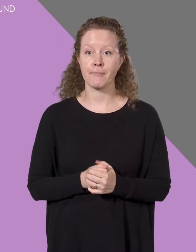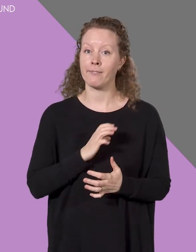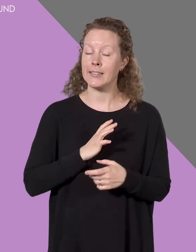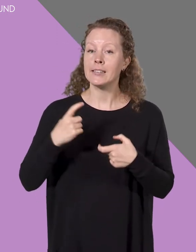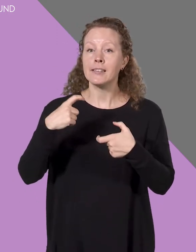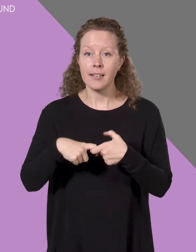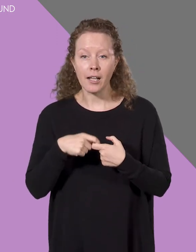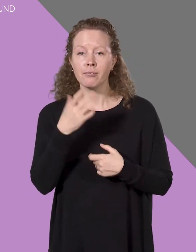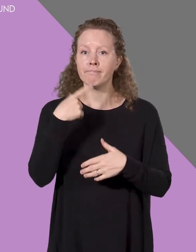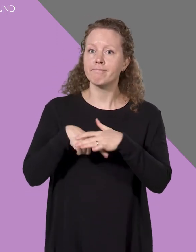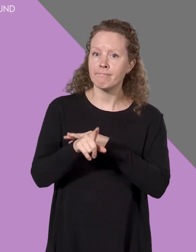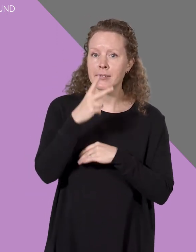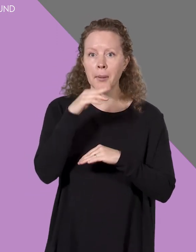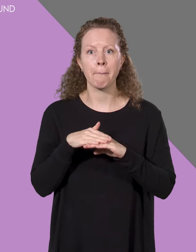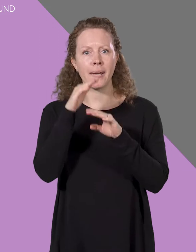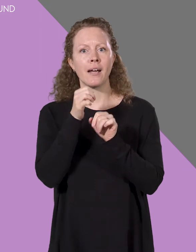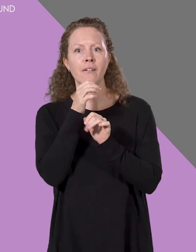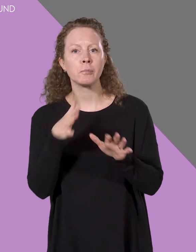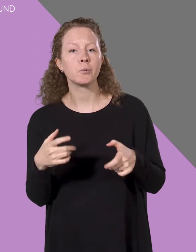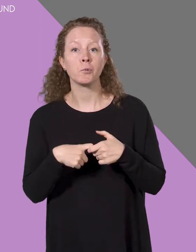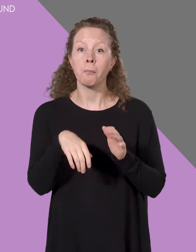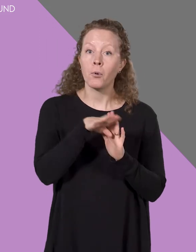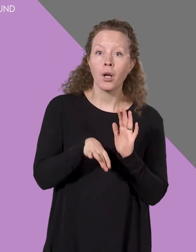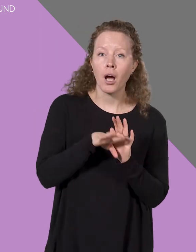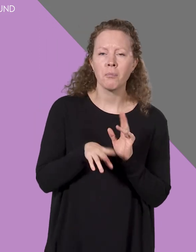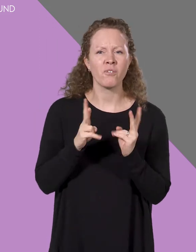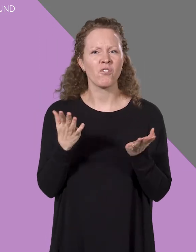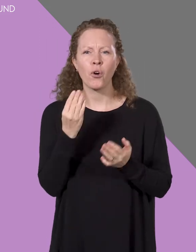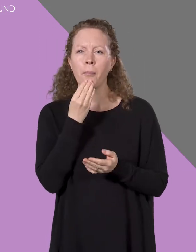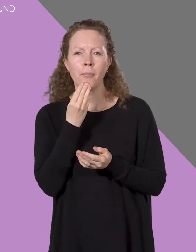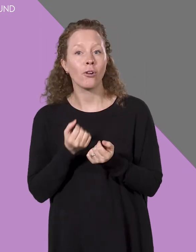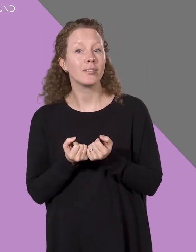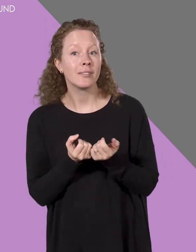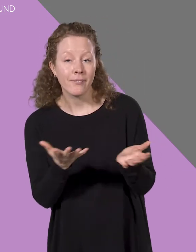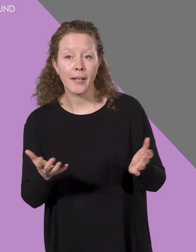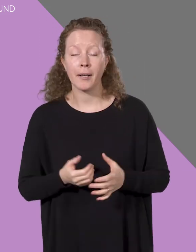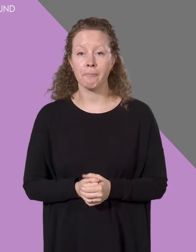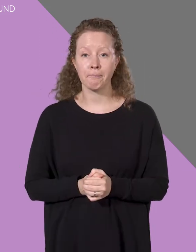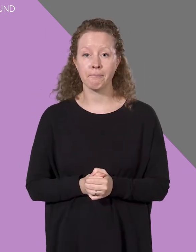Klicka här för att anmäla dig, få närmare information om kvällens program - och ta en förhandstitt på kvällens läckra meny.